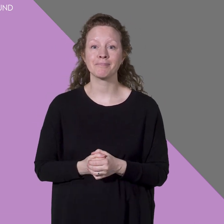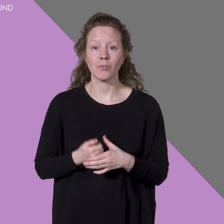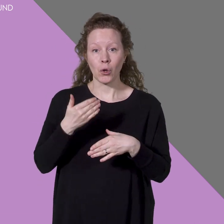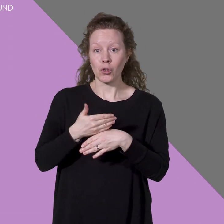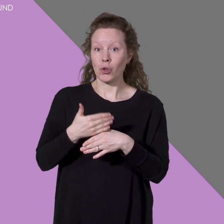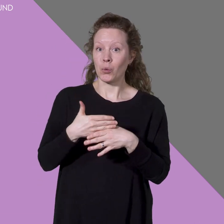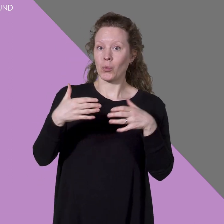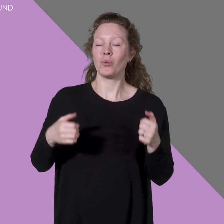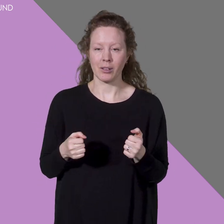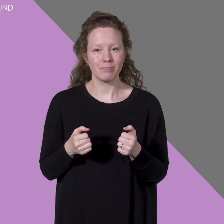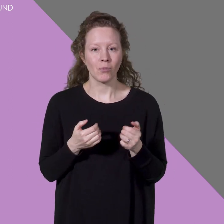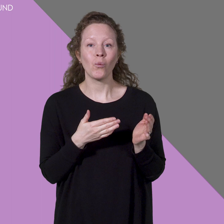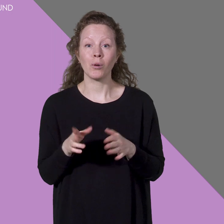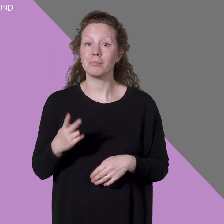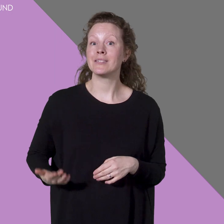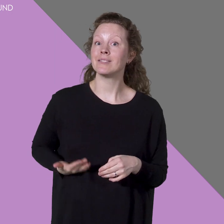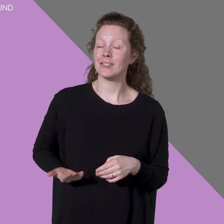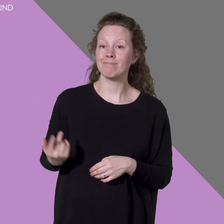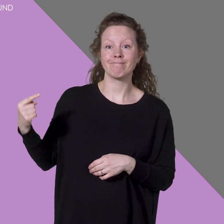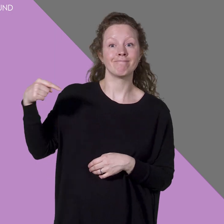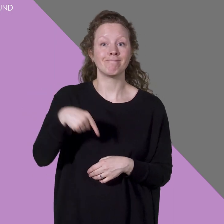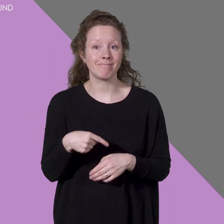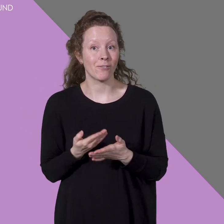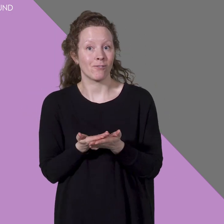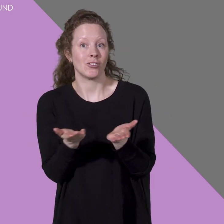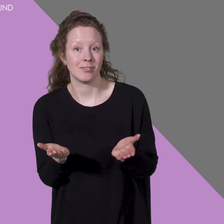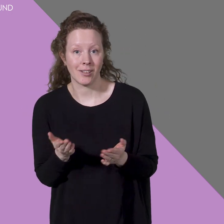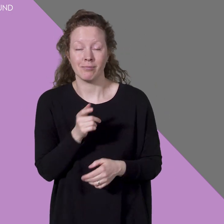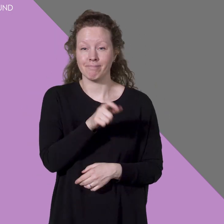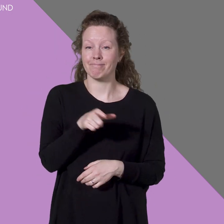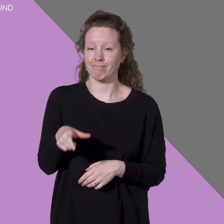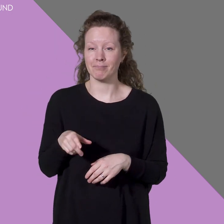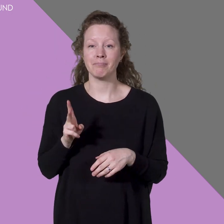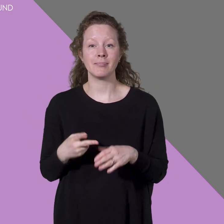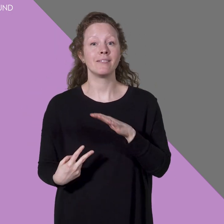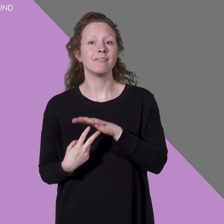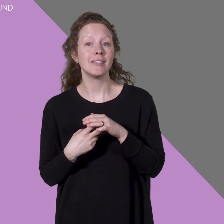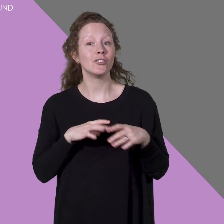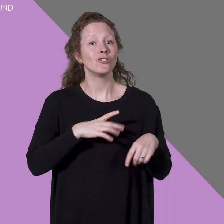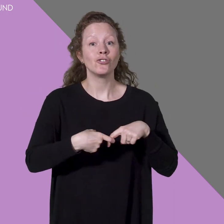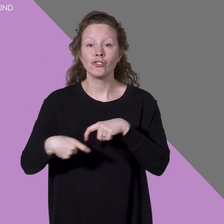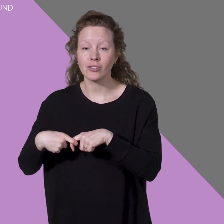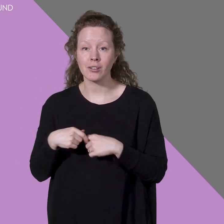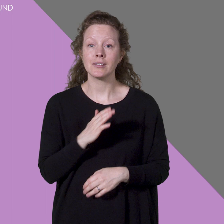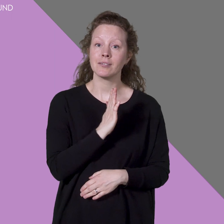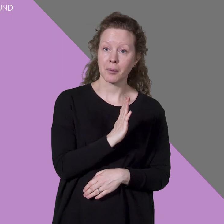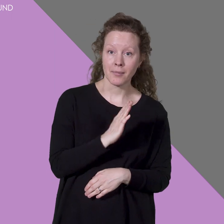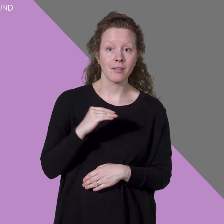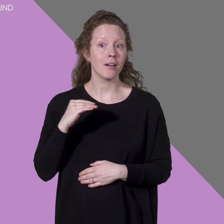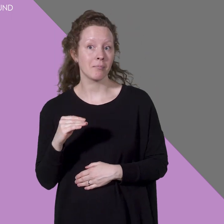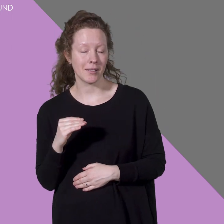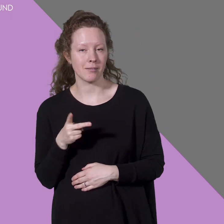Teatteri Totti ordnar ett gästspel, där tvillingsystrarna Jamila och Amina -